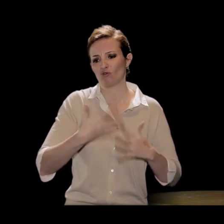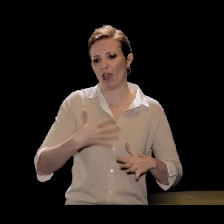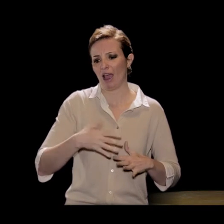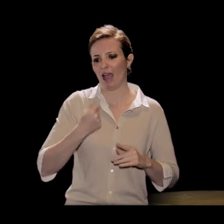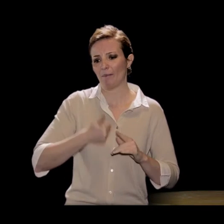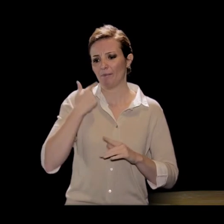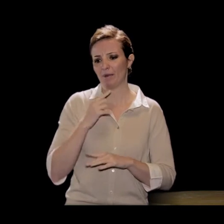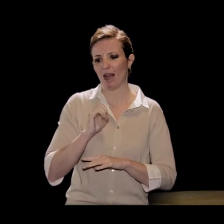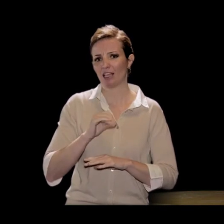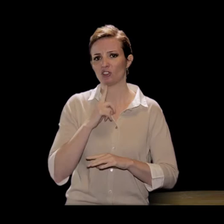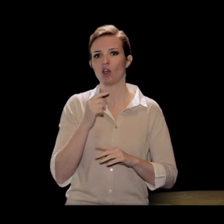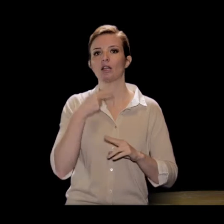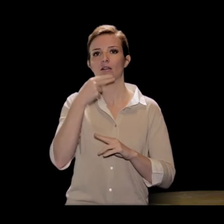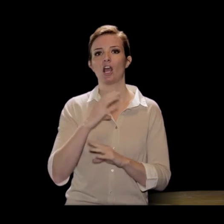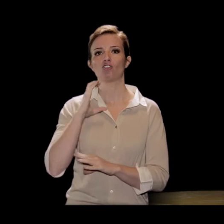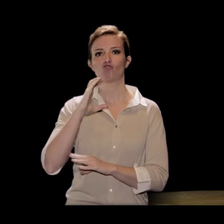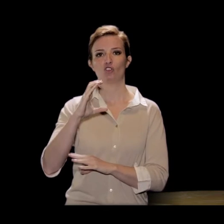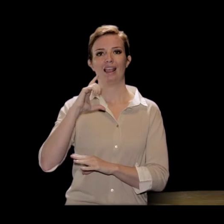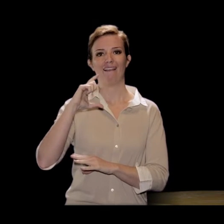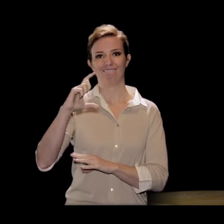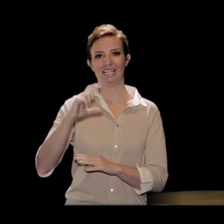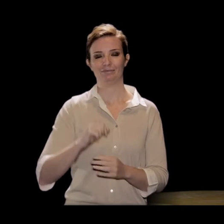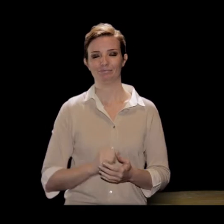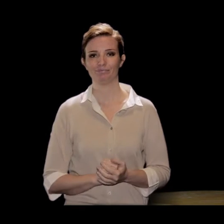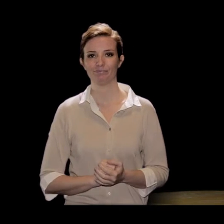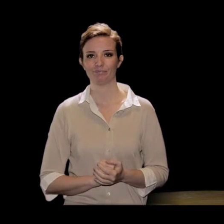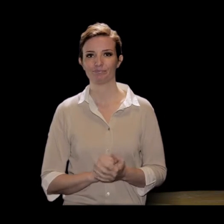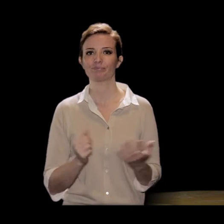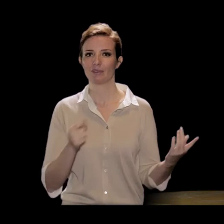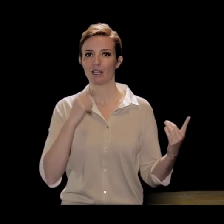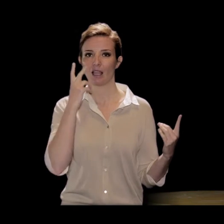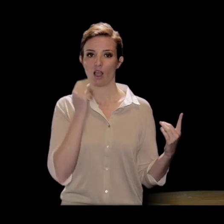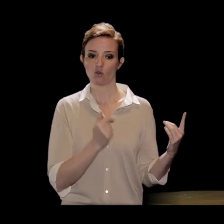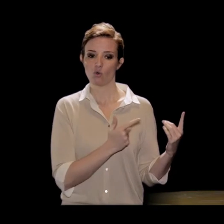è definito con la lettera C. Definiamo ora i numeri complessi coniugati,